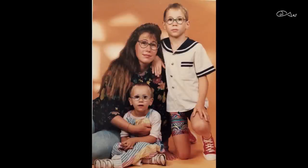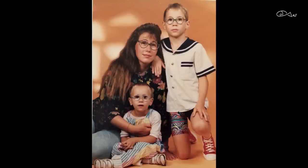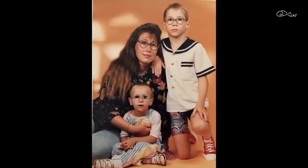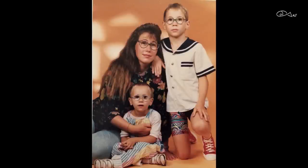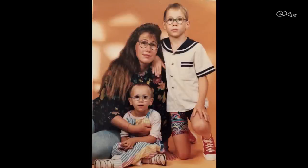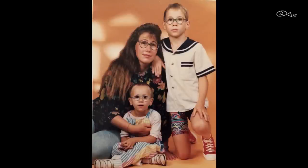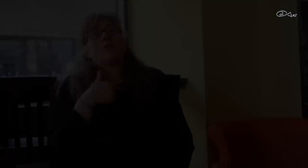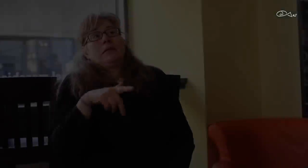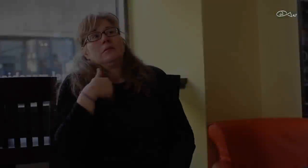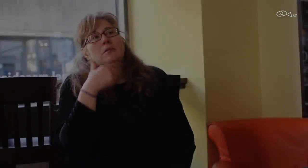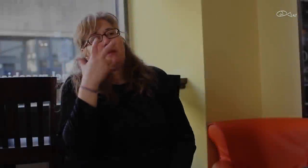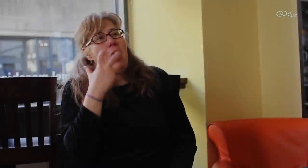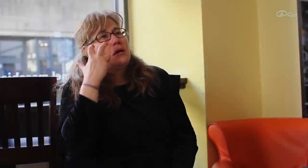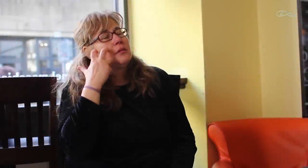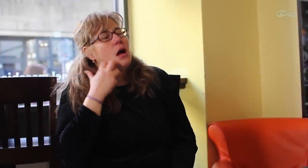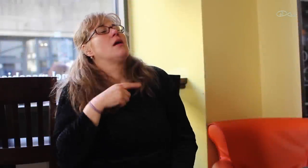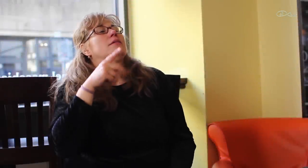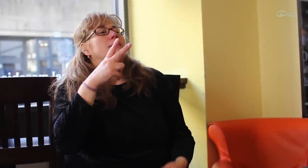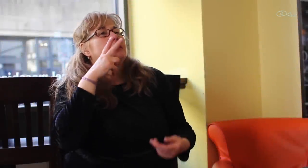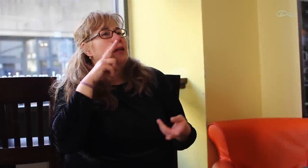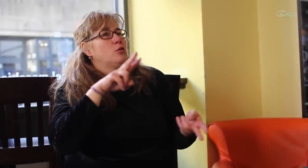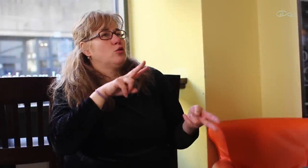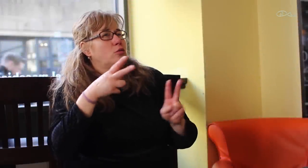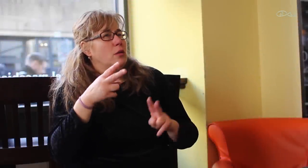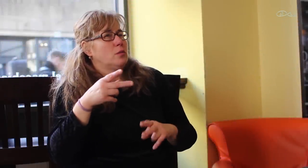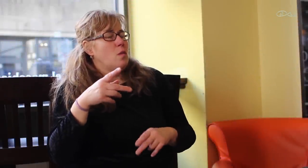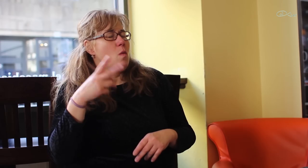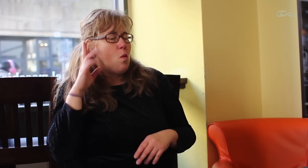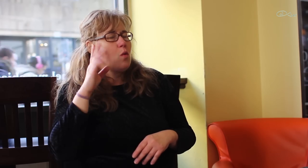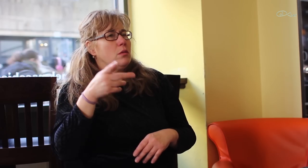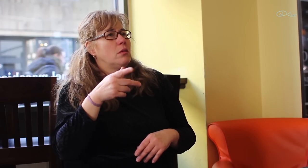Als ich 30 Jahre alt war sah ich eine Folge von „Sehen statt Hören“.